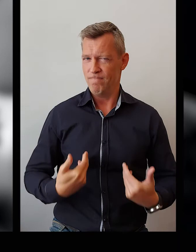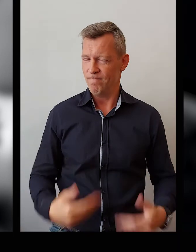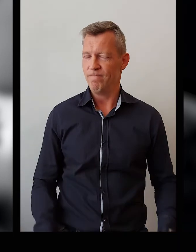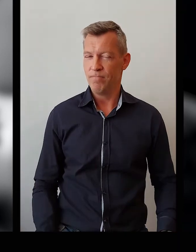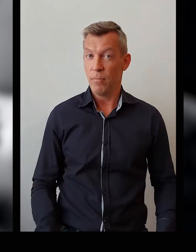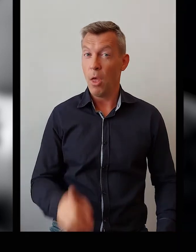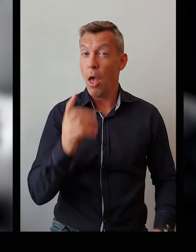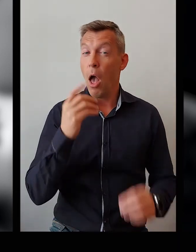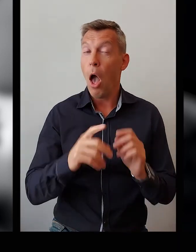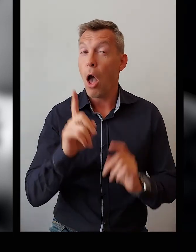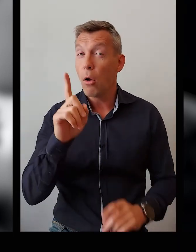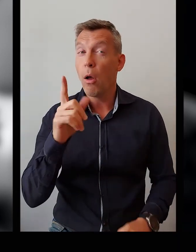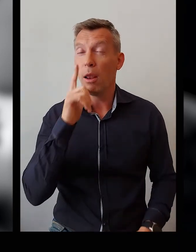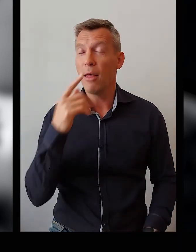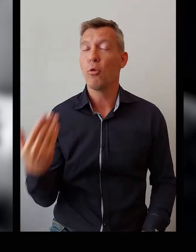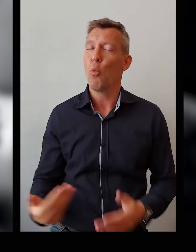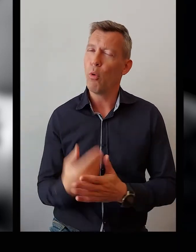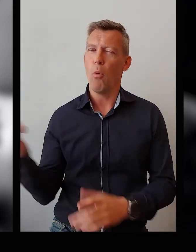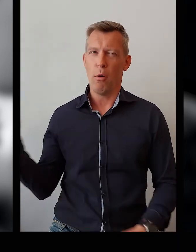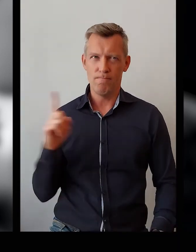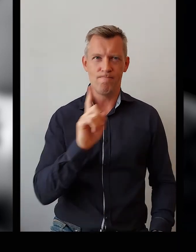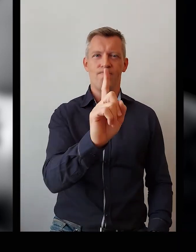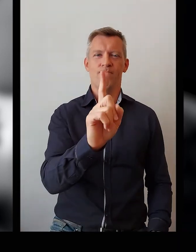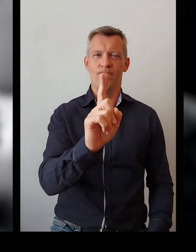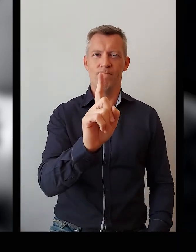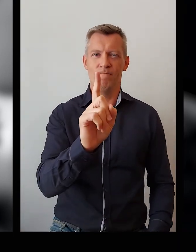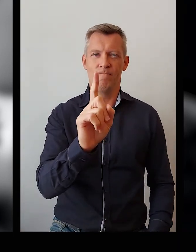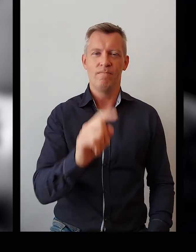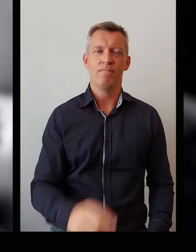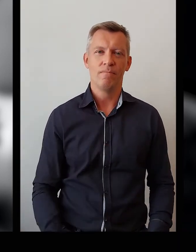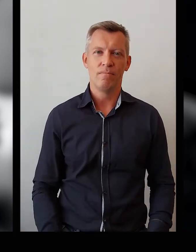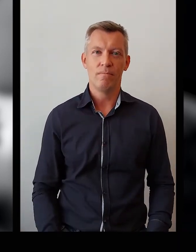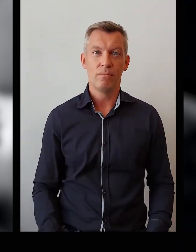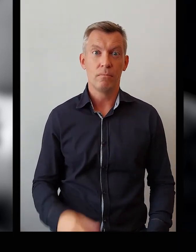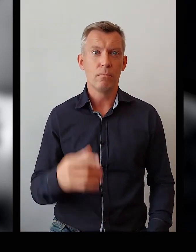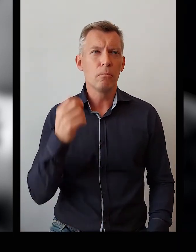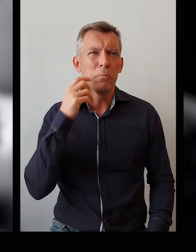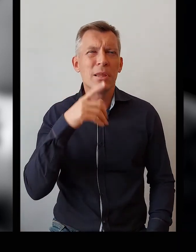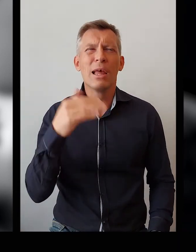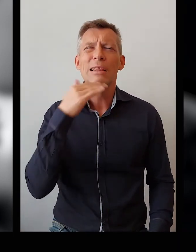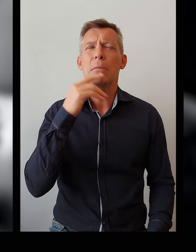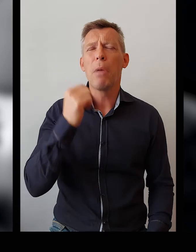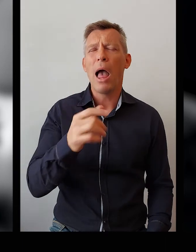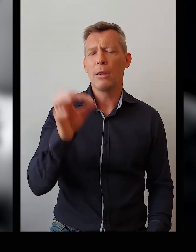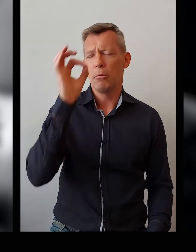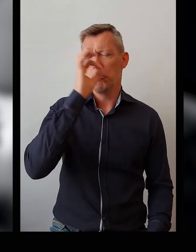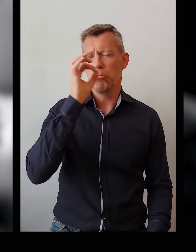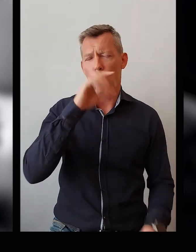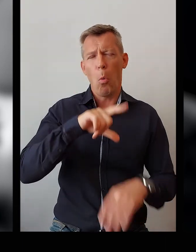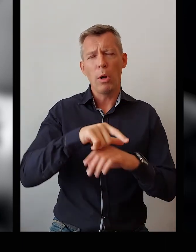akkor fog újból megjelenni, s mint Szindbádi méla órák homályán,